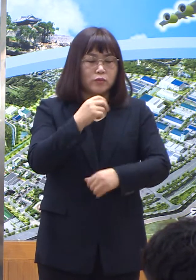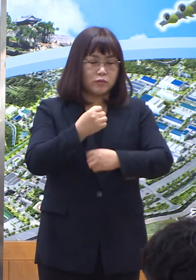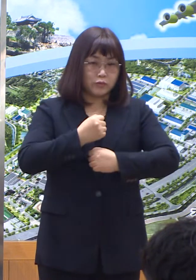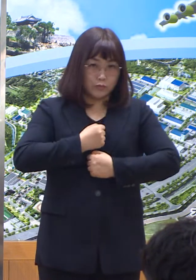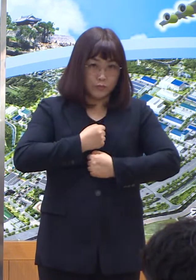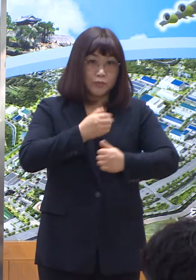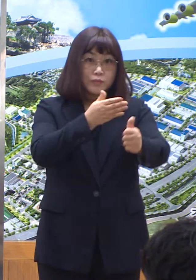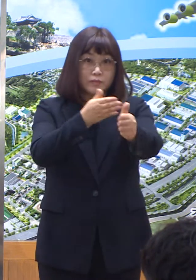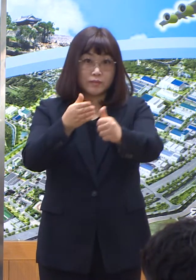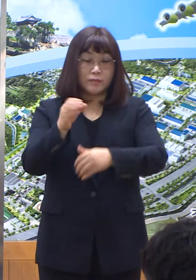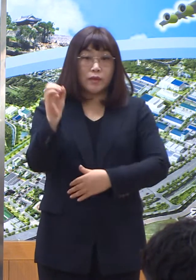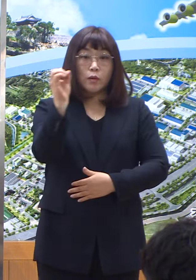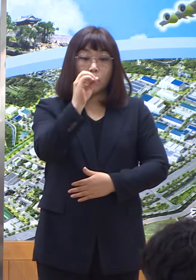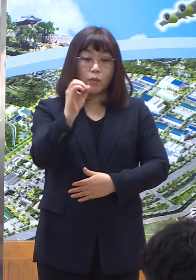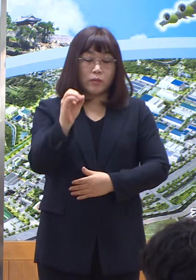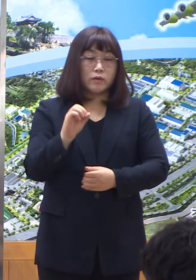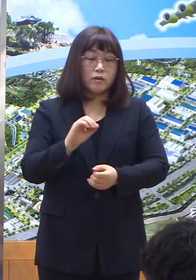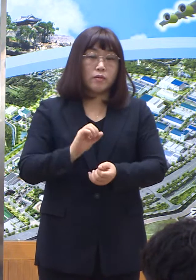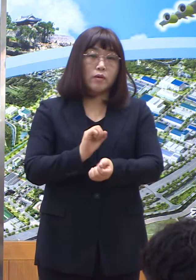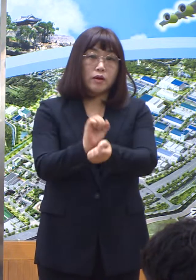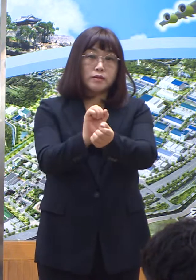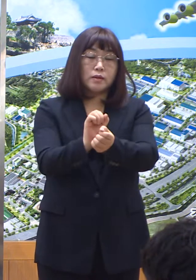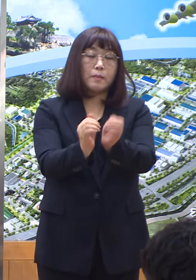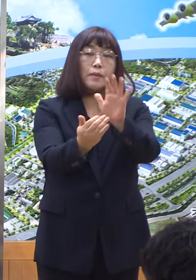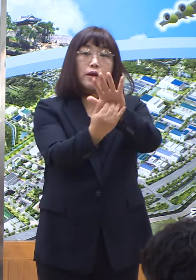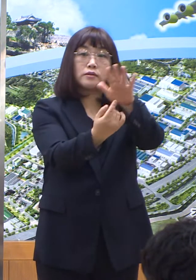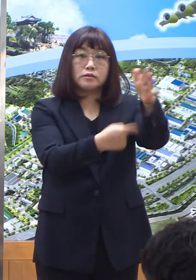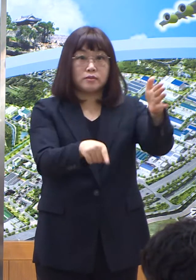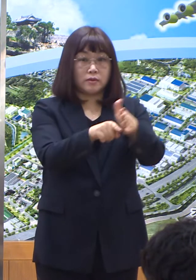오미크론 확산 방지를 위한 특별방역대책으로